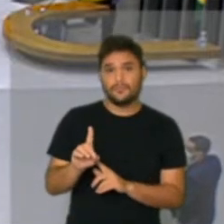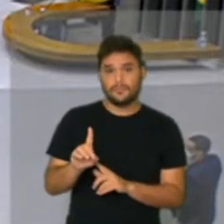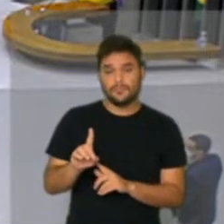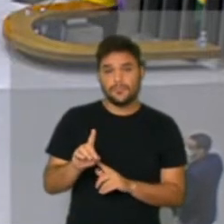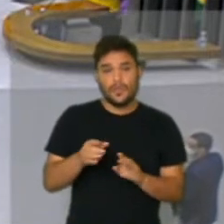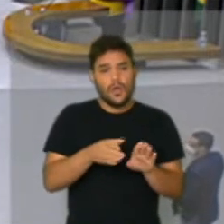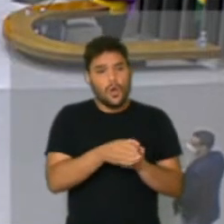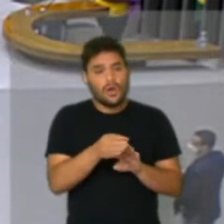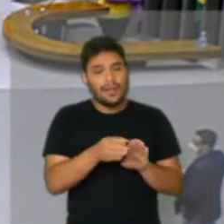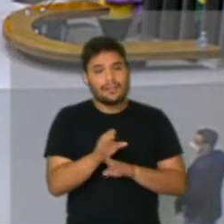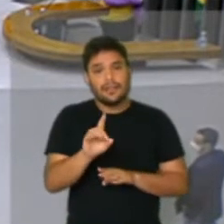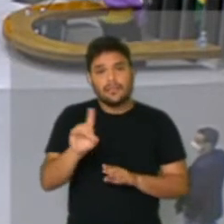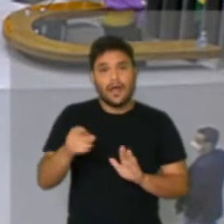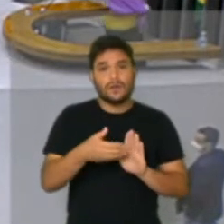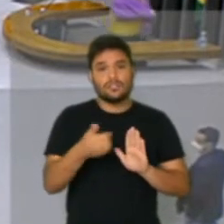A RETIRADA DE PAUTA. ESSE PROJETO TEM SIDO AMPLAMENTE